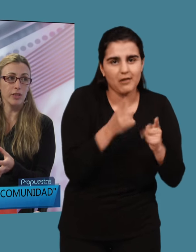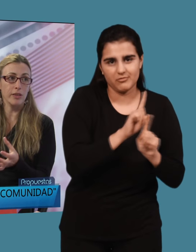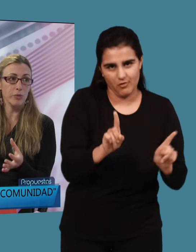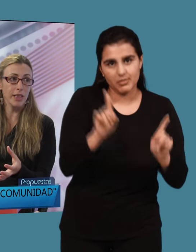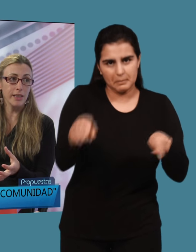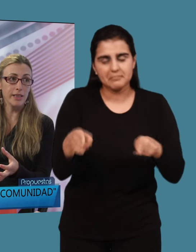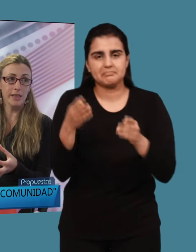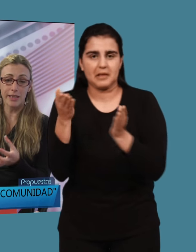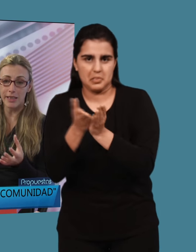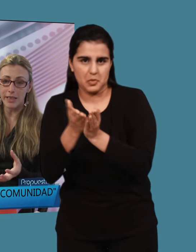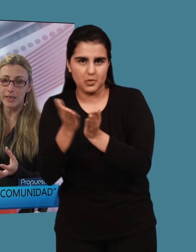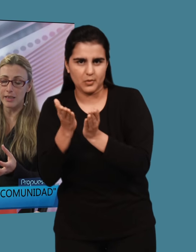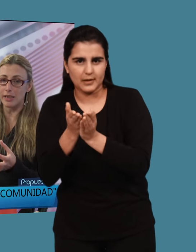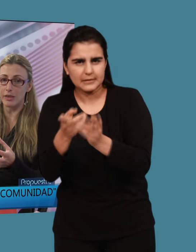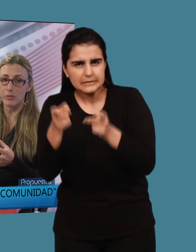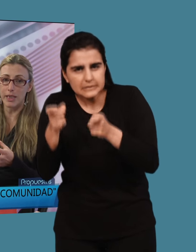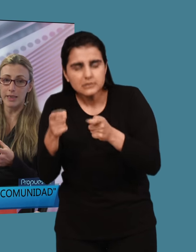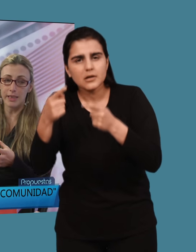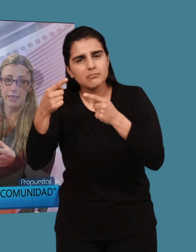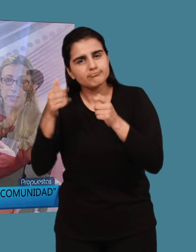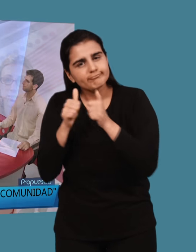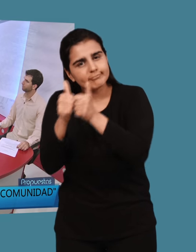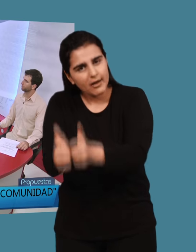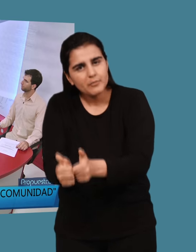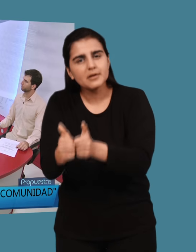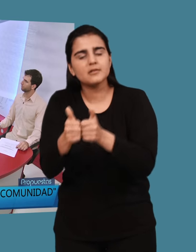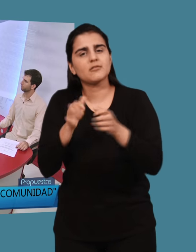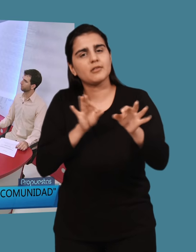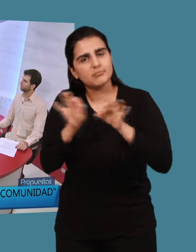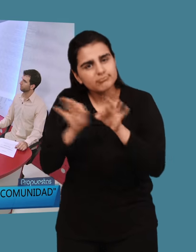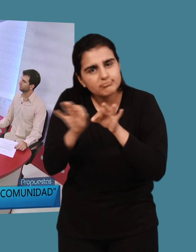que el estudiante requiere una cantidad estrategias de acompañamiento